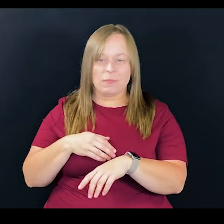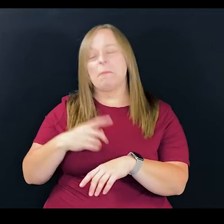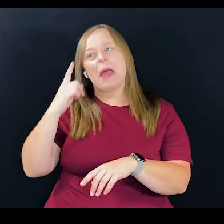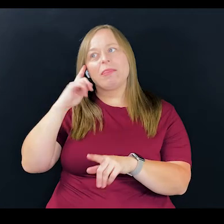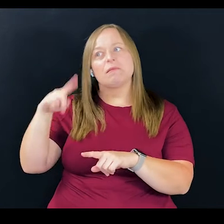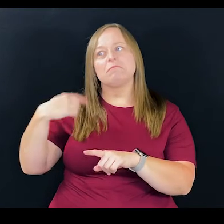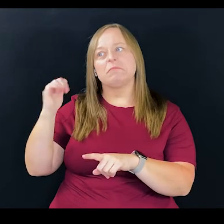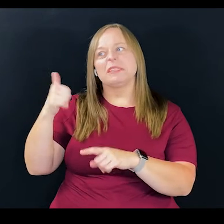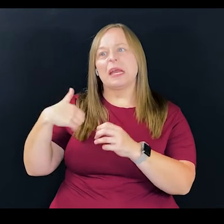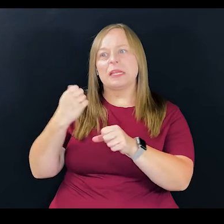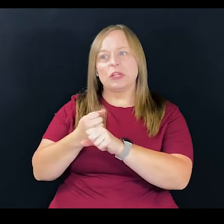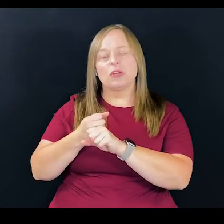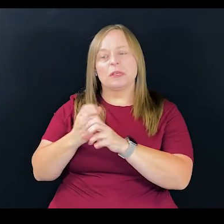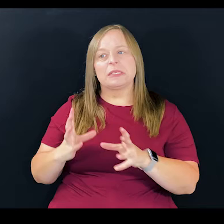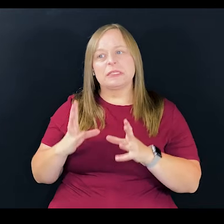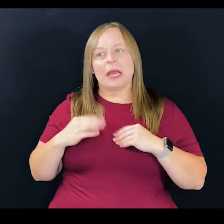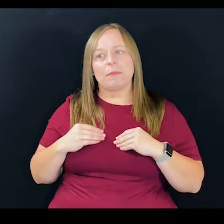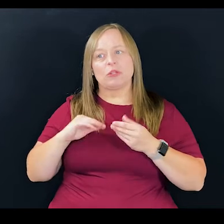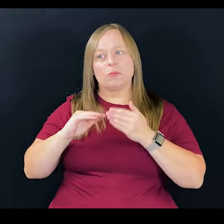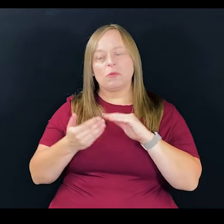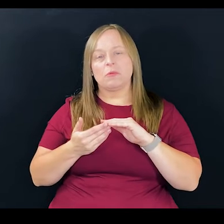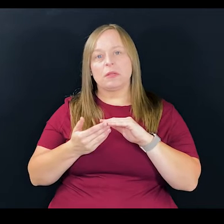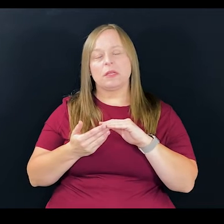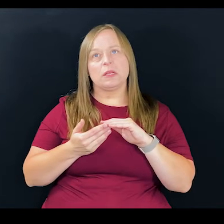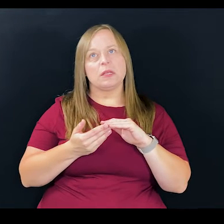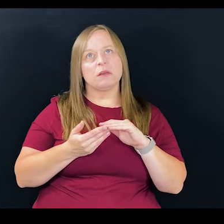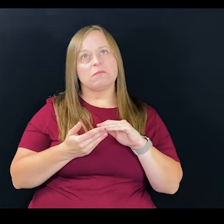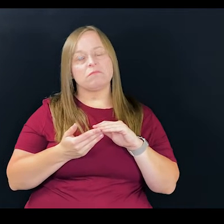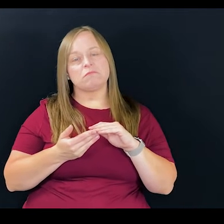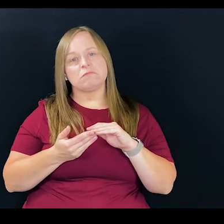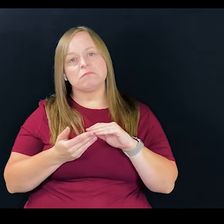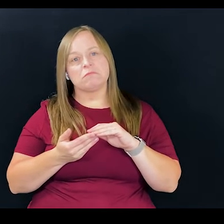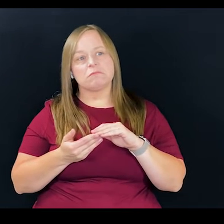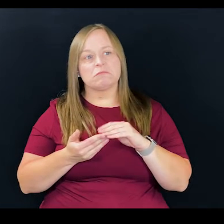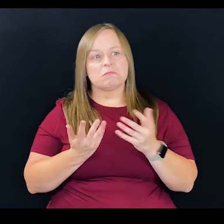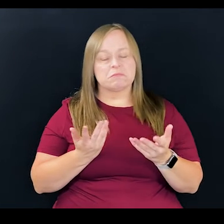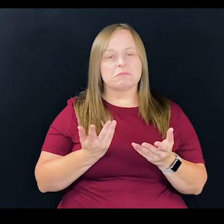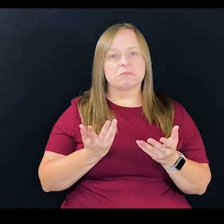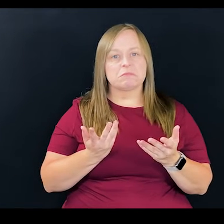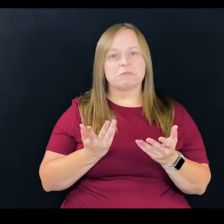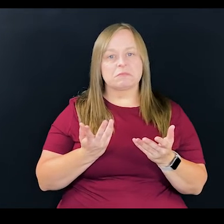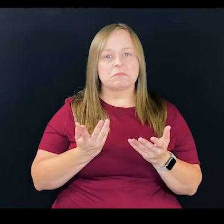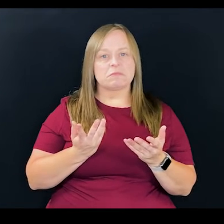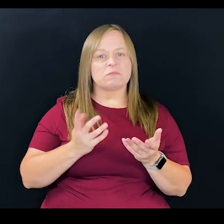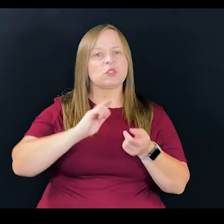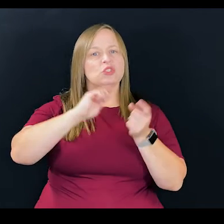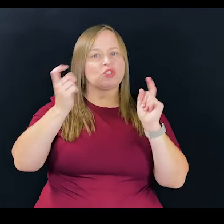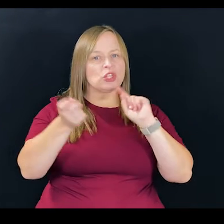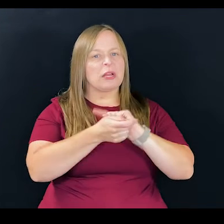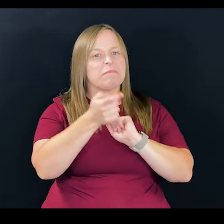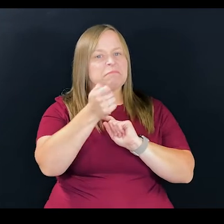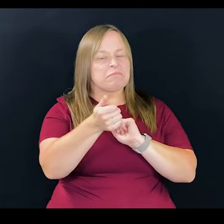Pero yo digo que, durante los últimos diez años, ha cambiado la aceptación